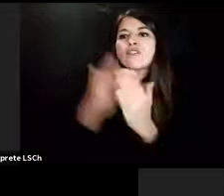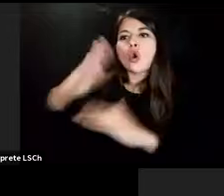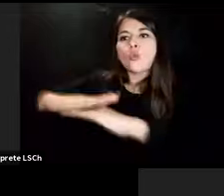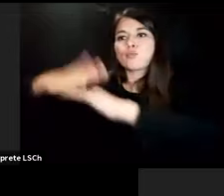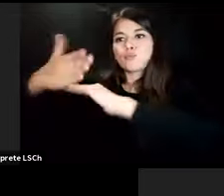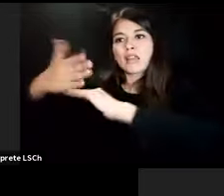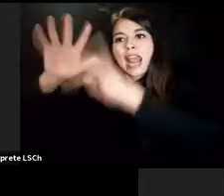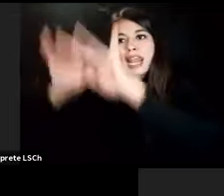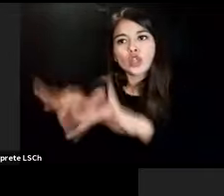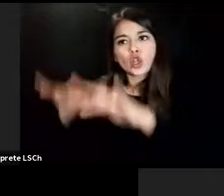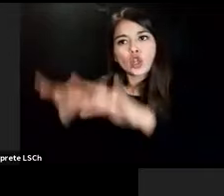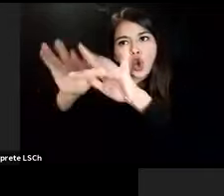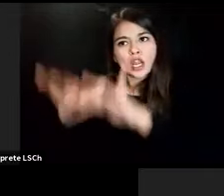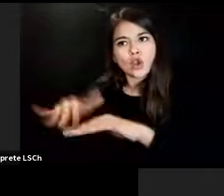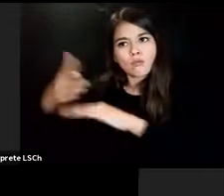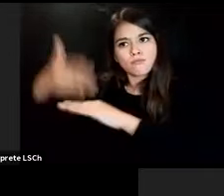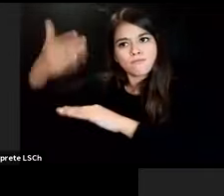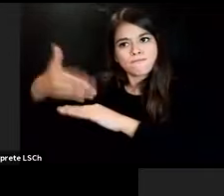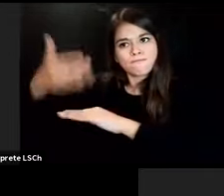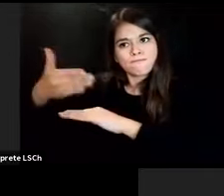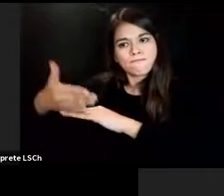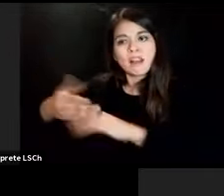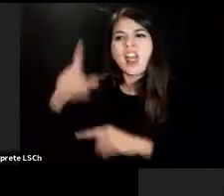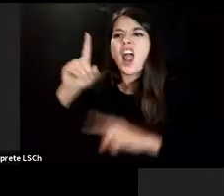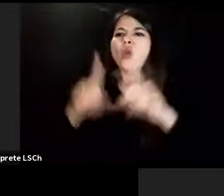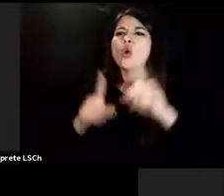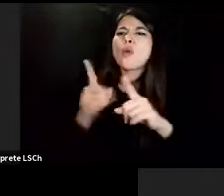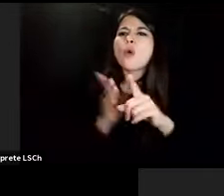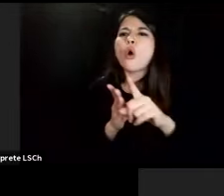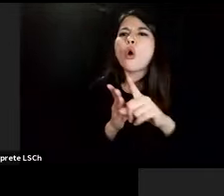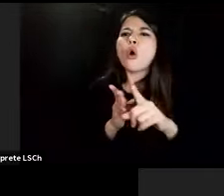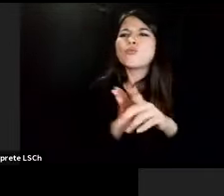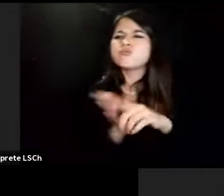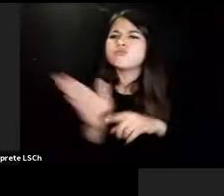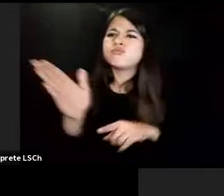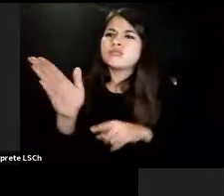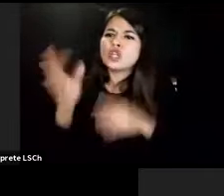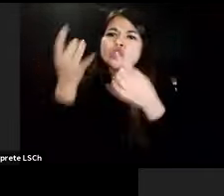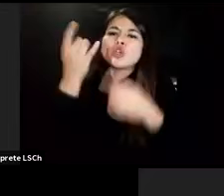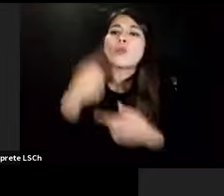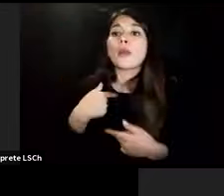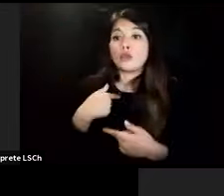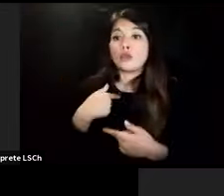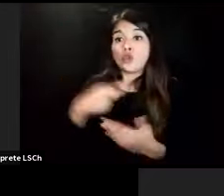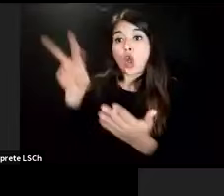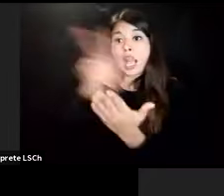como caminos excluyentes. Entonces si yo leo el libro electrónico entonces voy